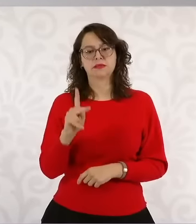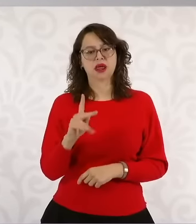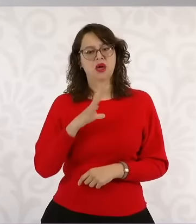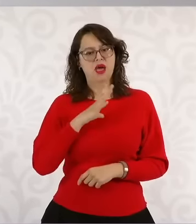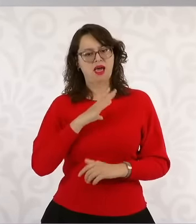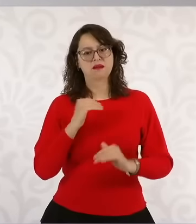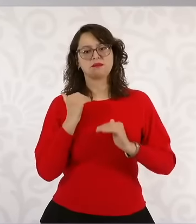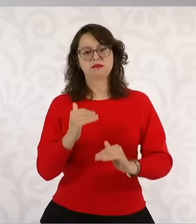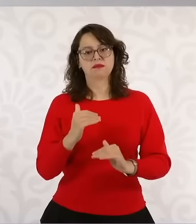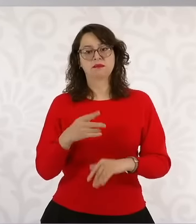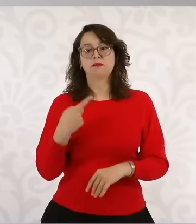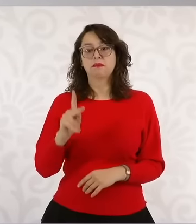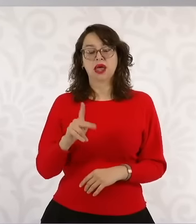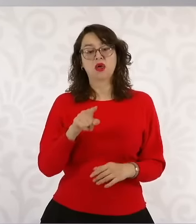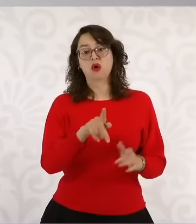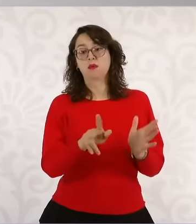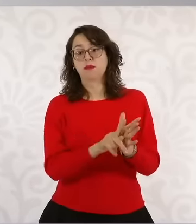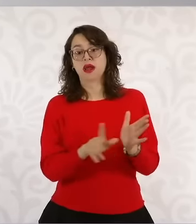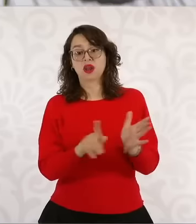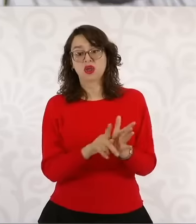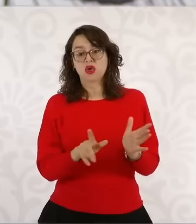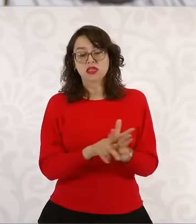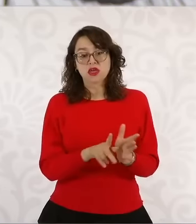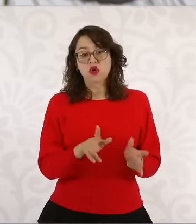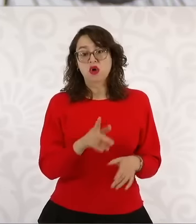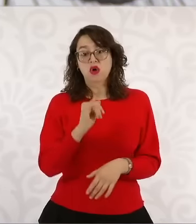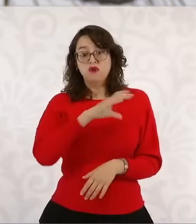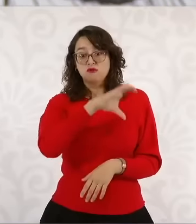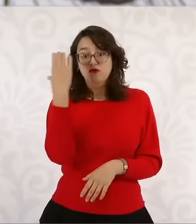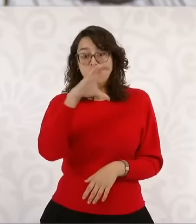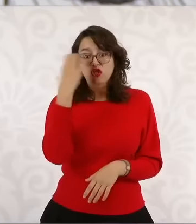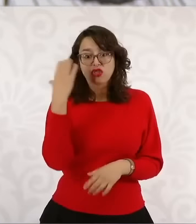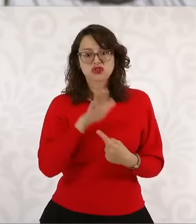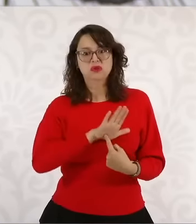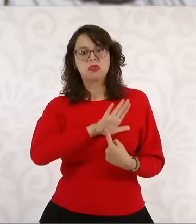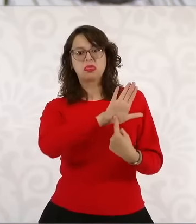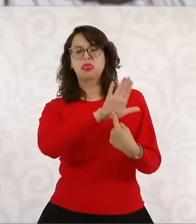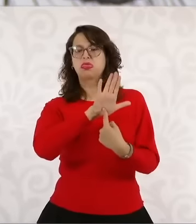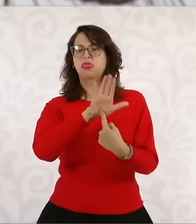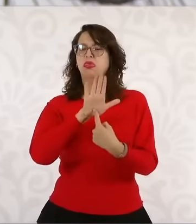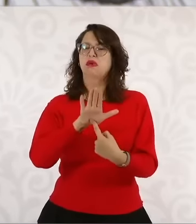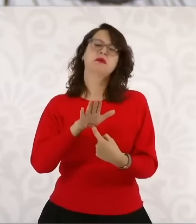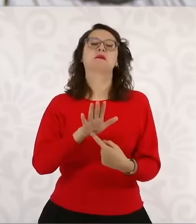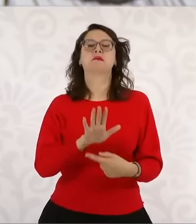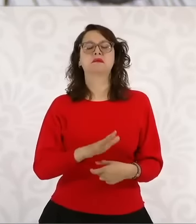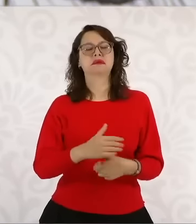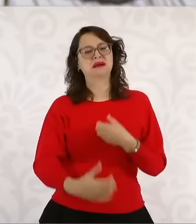aparecen en el periódico Reforma me parecen un asunto de revictimización ya más allá de